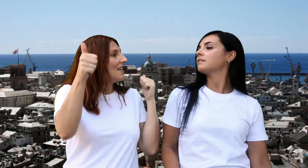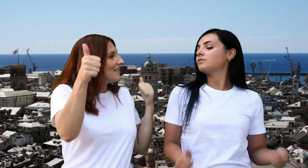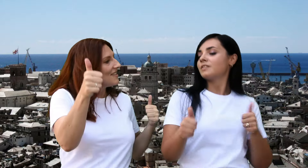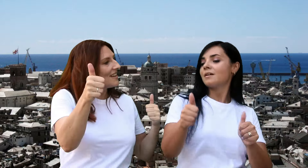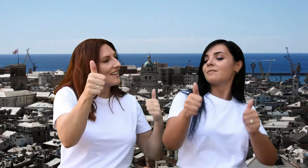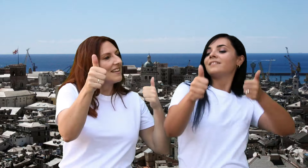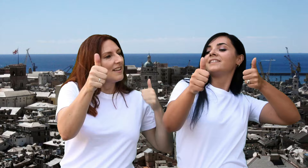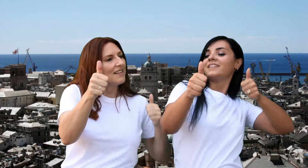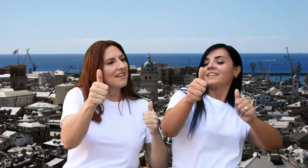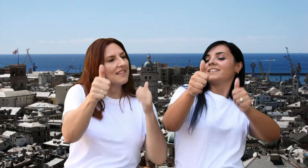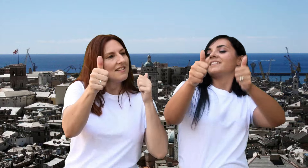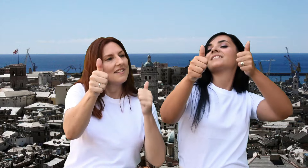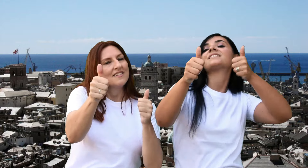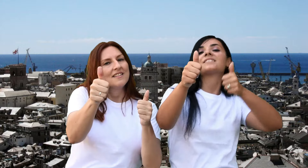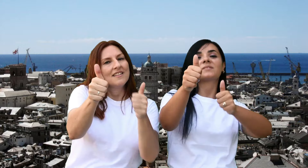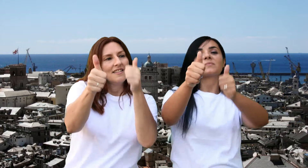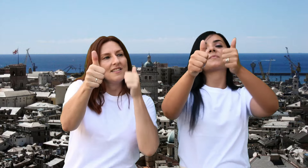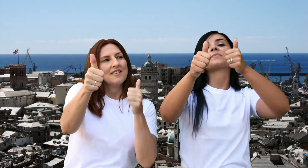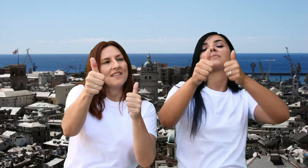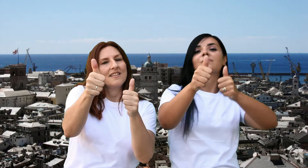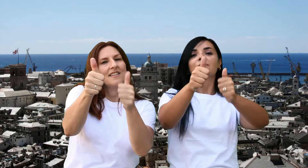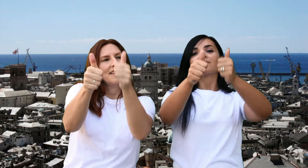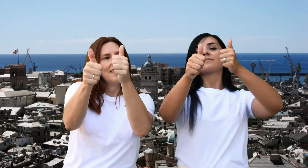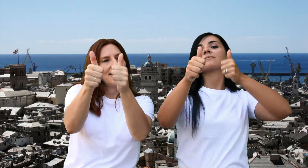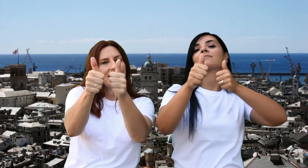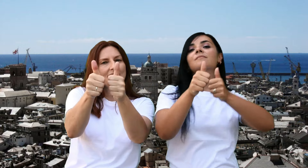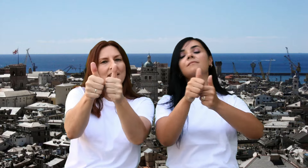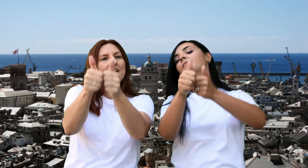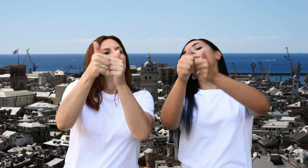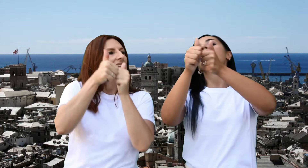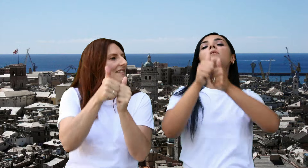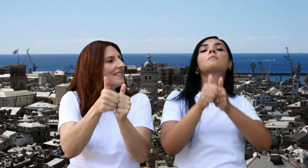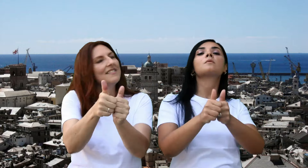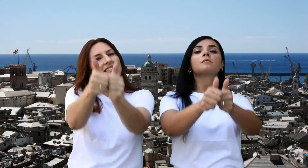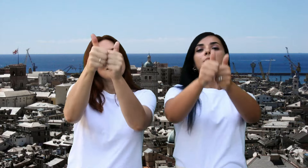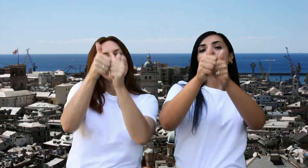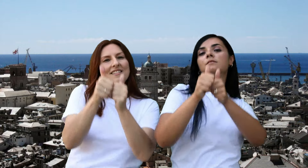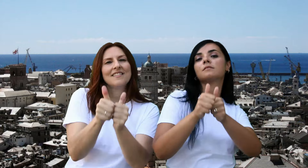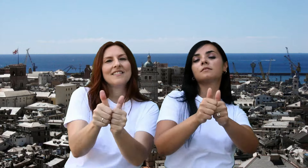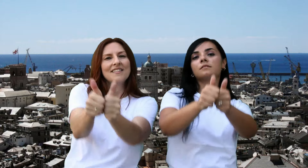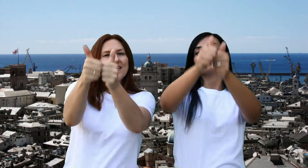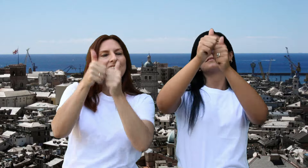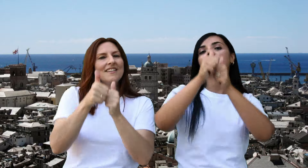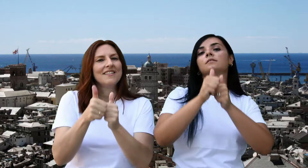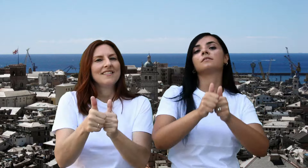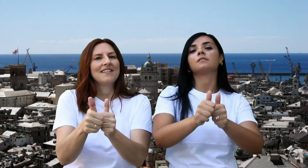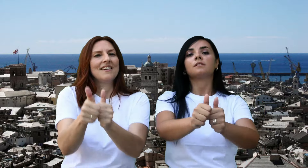Accorciare le distanze è il primo passo per andar distante!